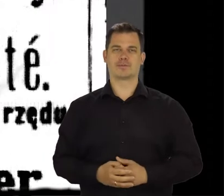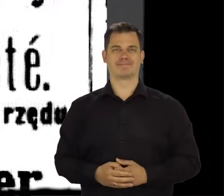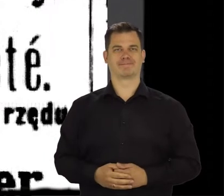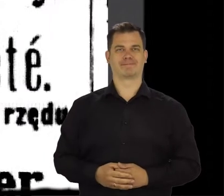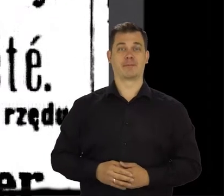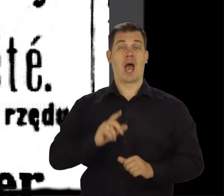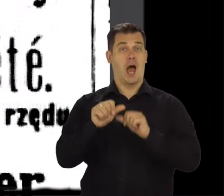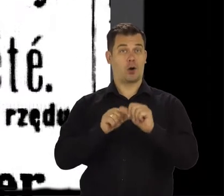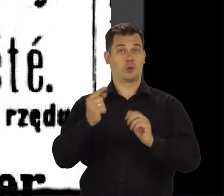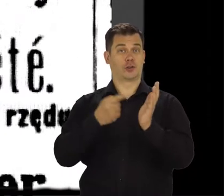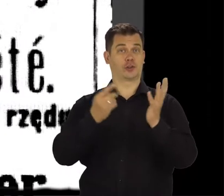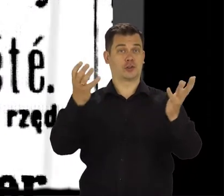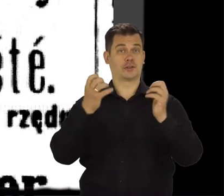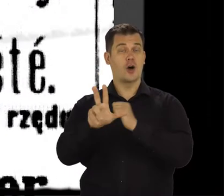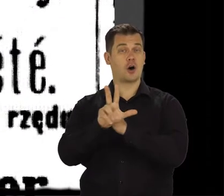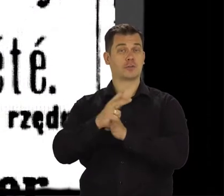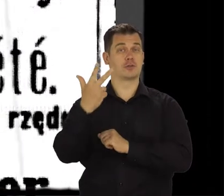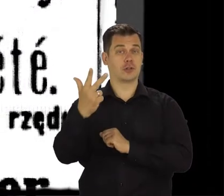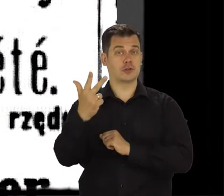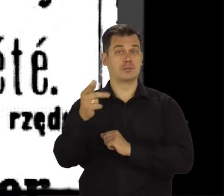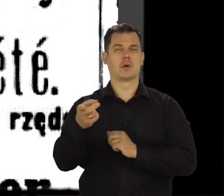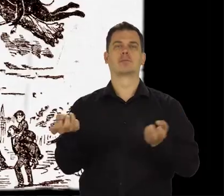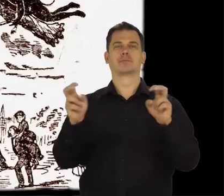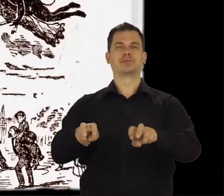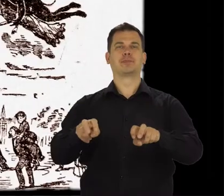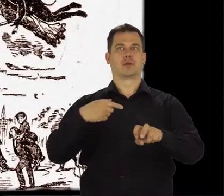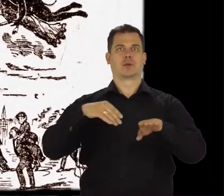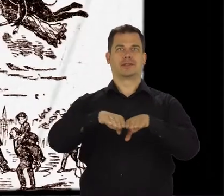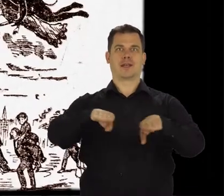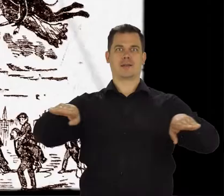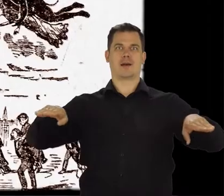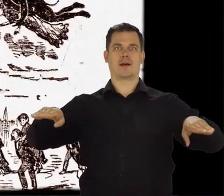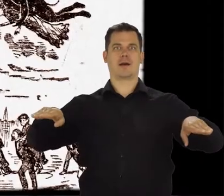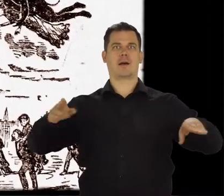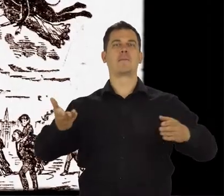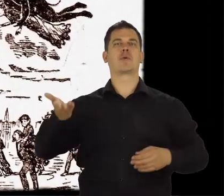W roku 1983 powstała funkcjonująca do dziś Scena Propozycji,